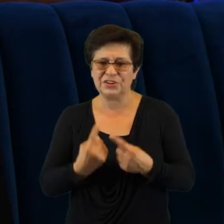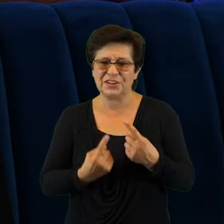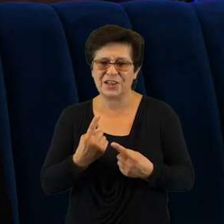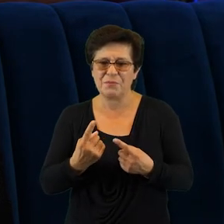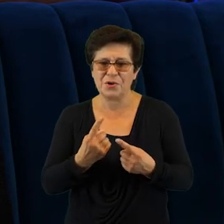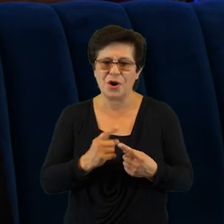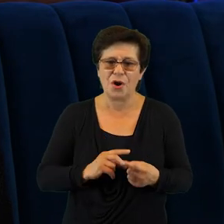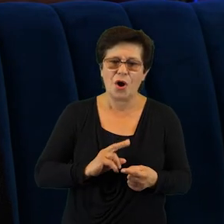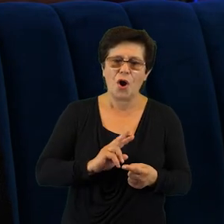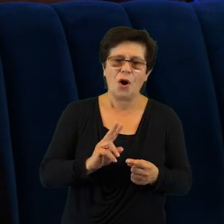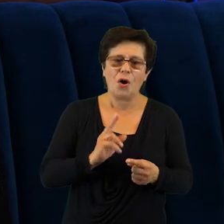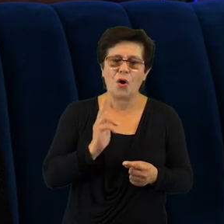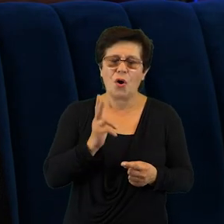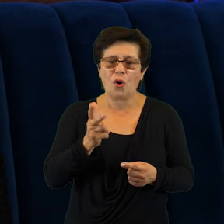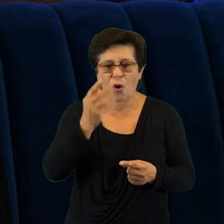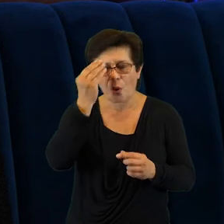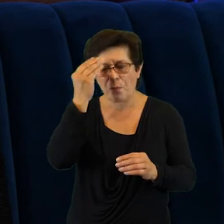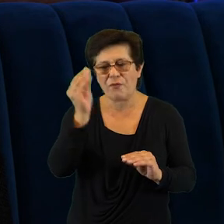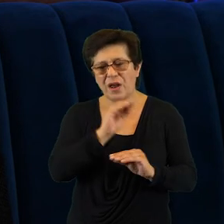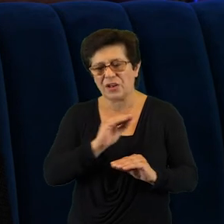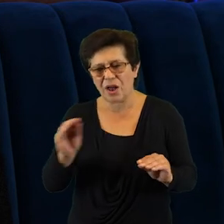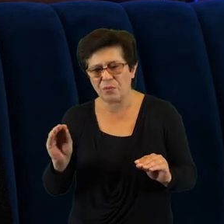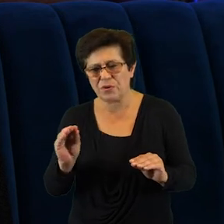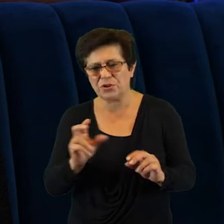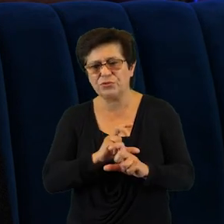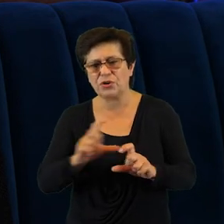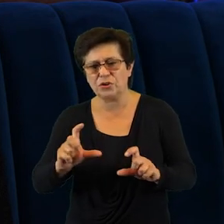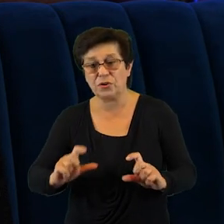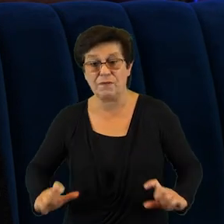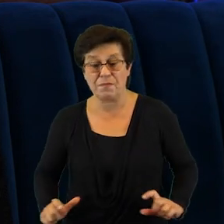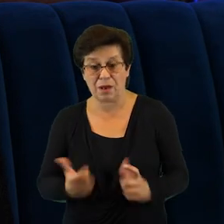"Kogo powiadomić w razie wypadku".